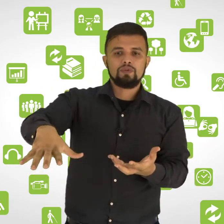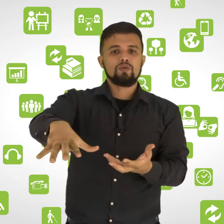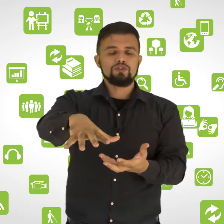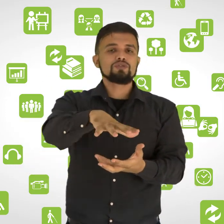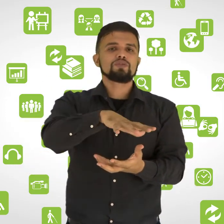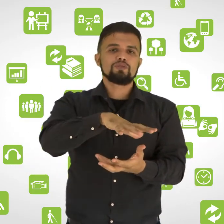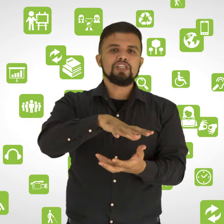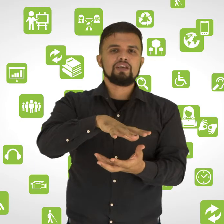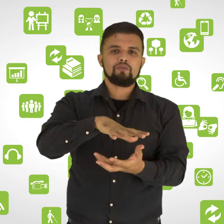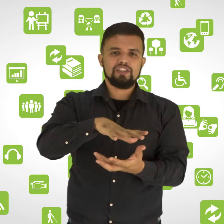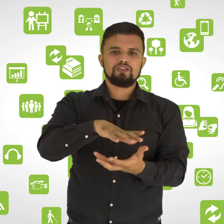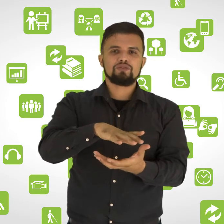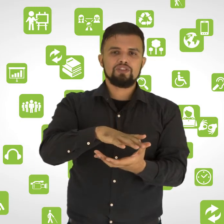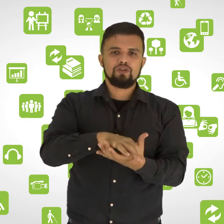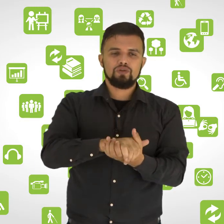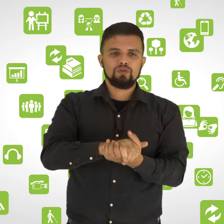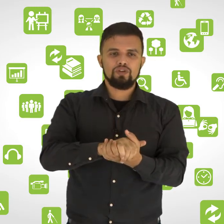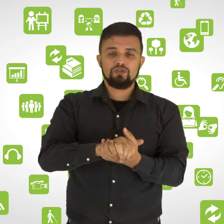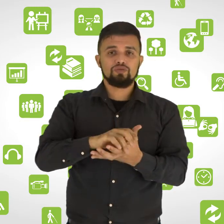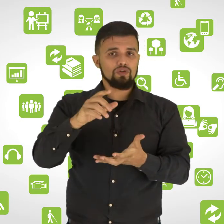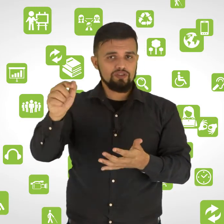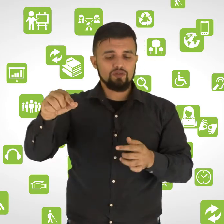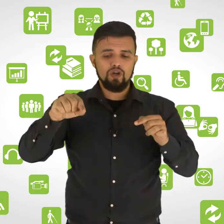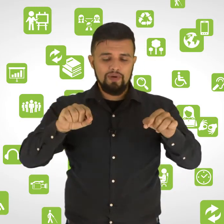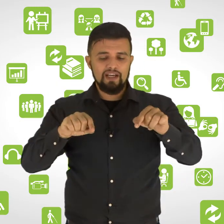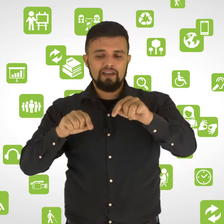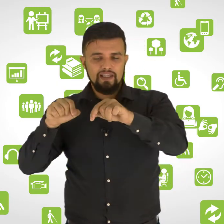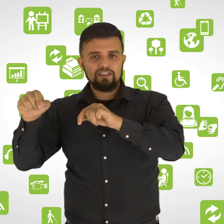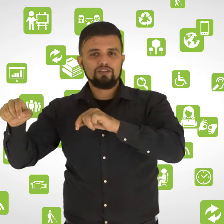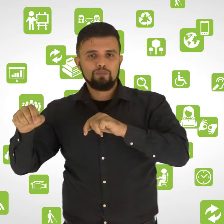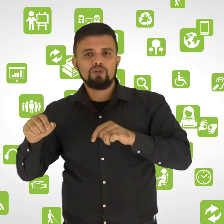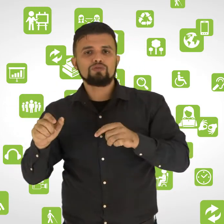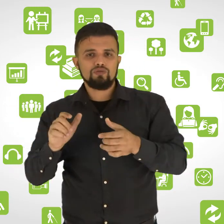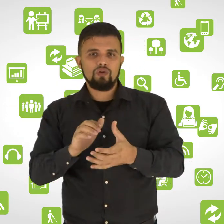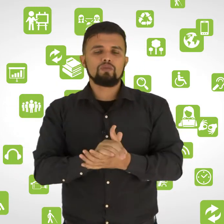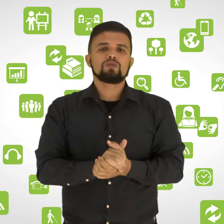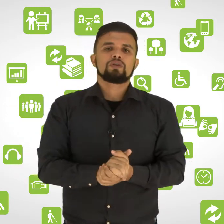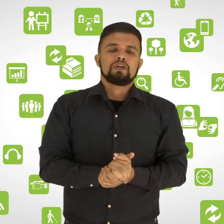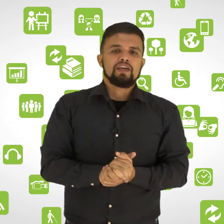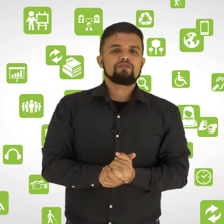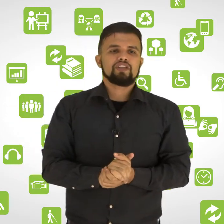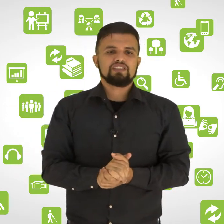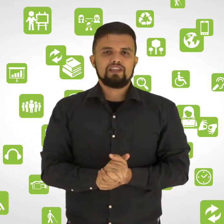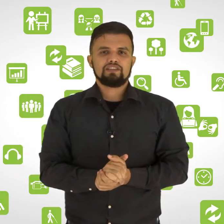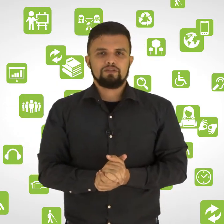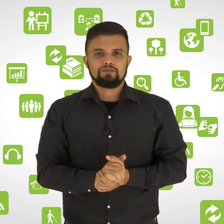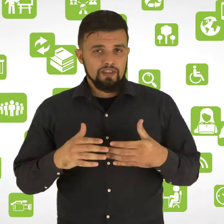constituído mentalmente entre os interlocutores. E os dois vão tomar esses pontos como referenciação